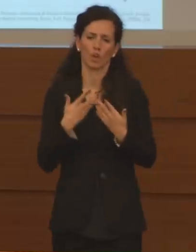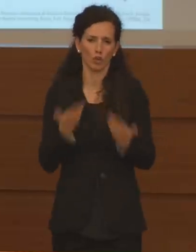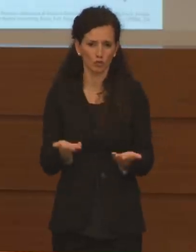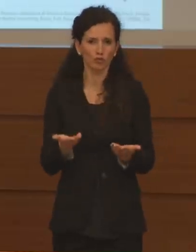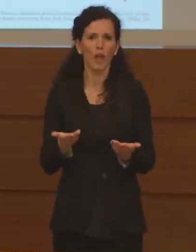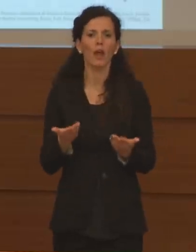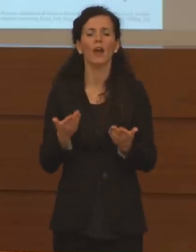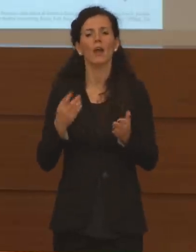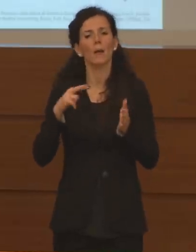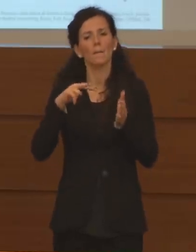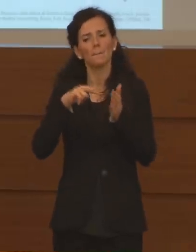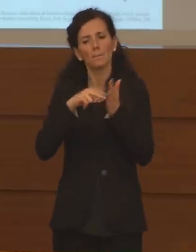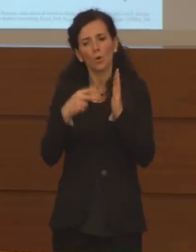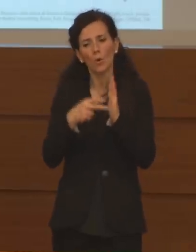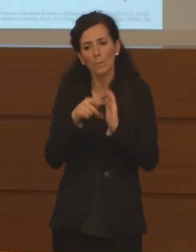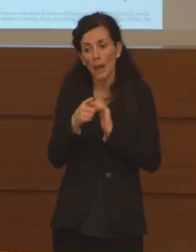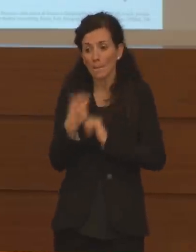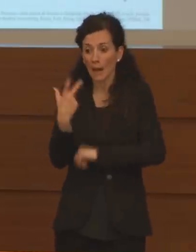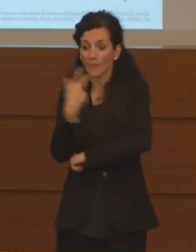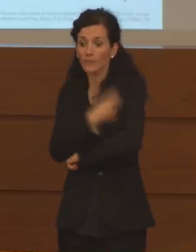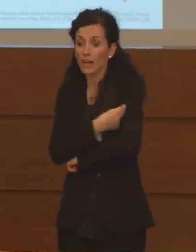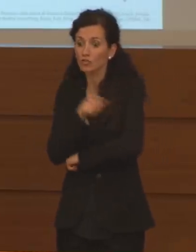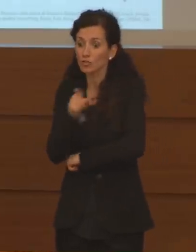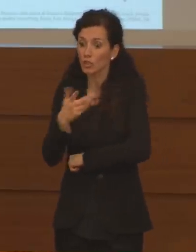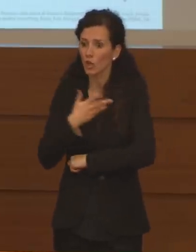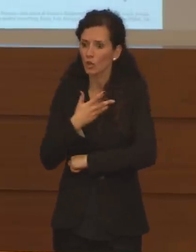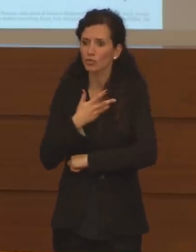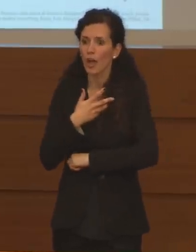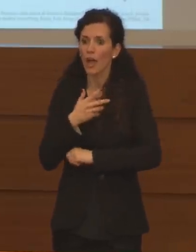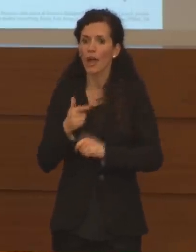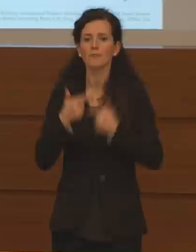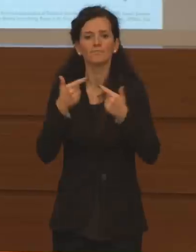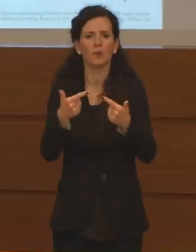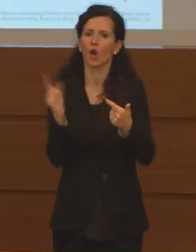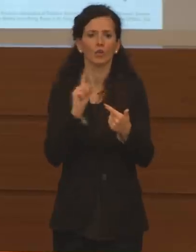mettere a punto un candidato vaccino, il problema è vedere innanzitutto se